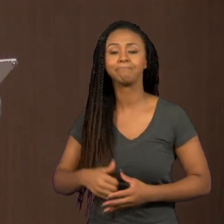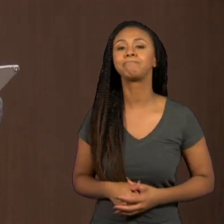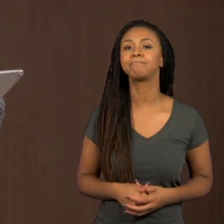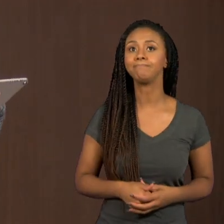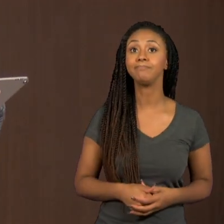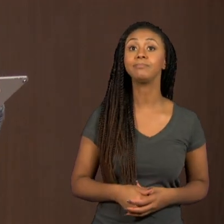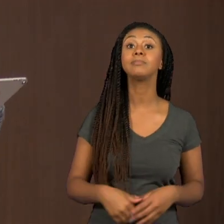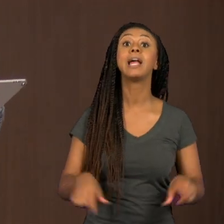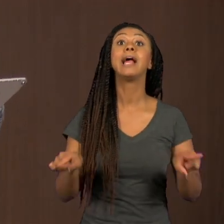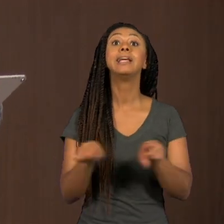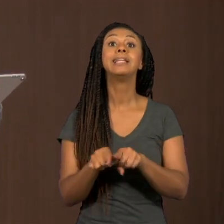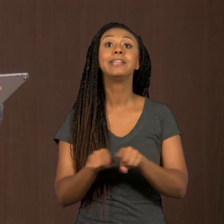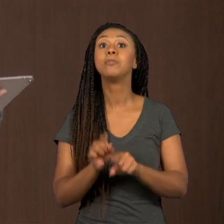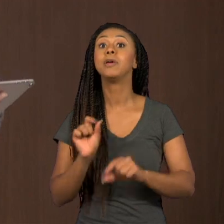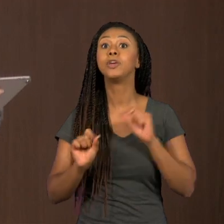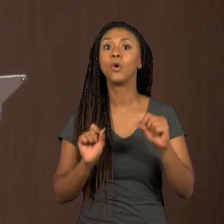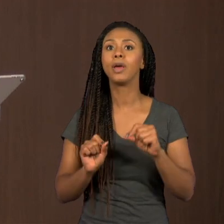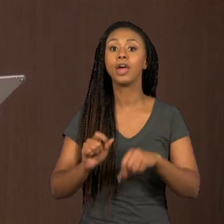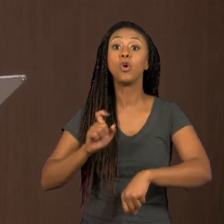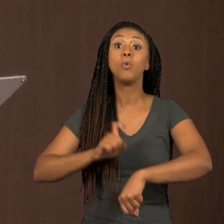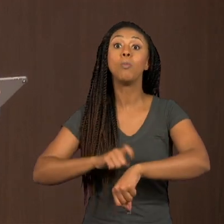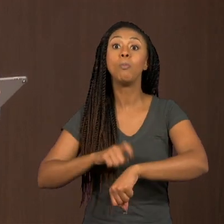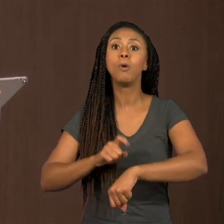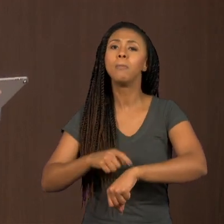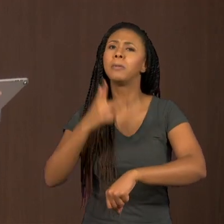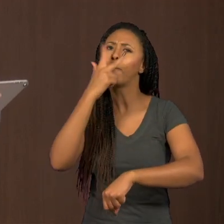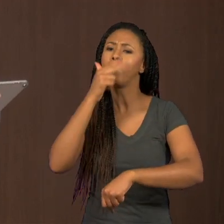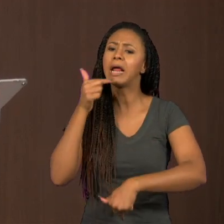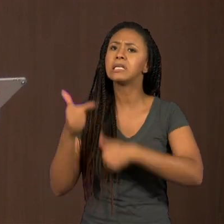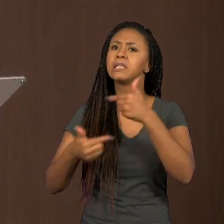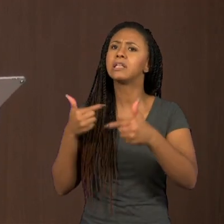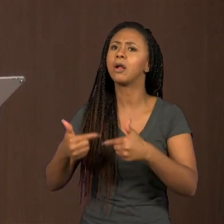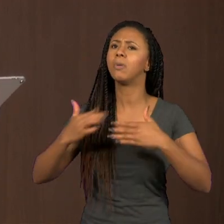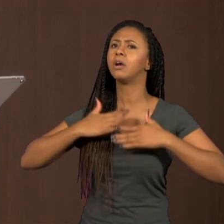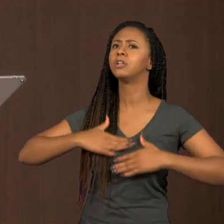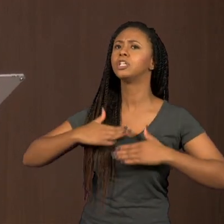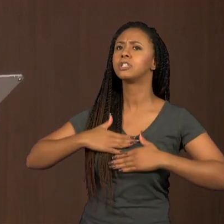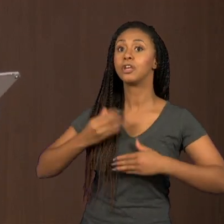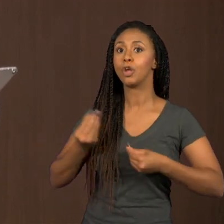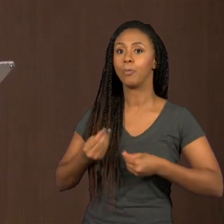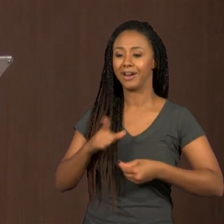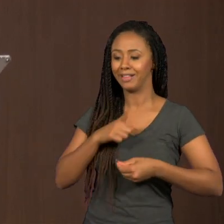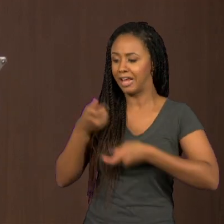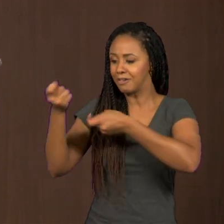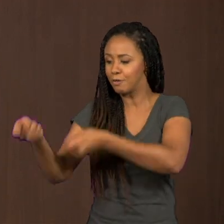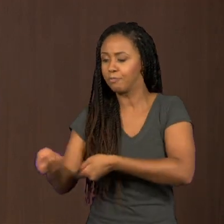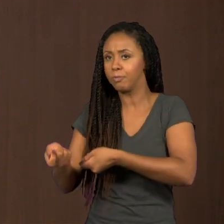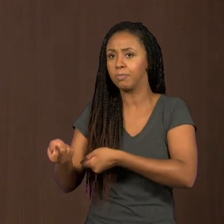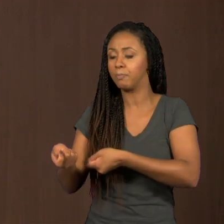DO TRABALHO, ELES ESTÃO COM AS SUAS ENXADAS ENCOSTADAS NESSE MOMENTO. AGORA, O QUE NÓS TEMOS